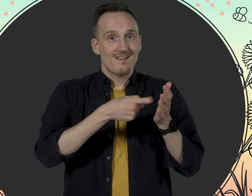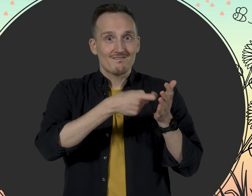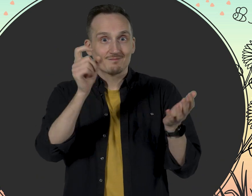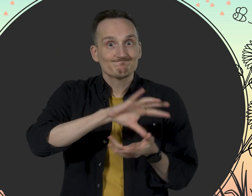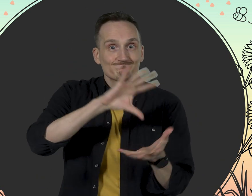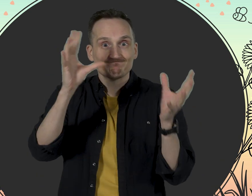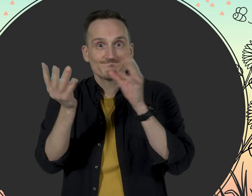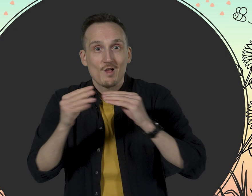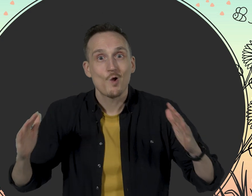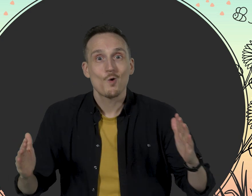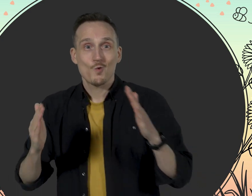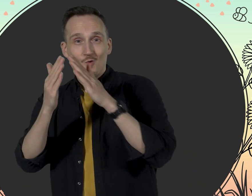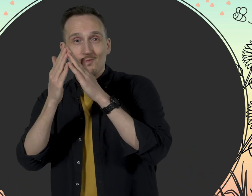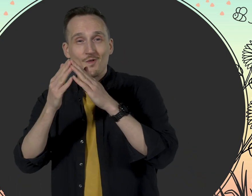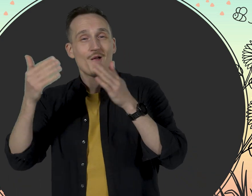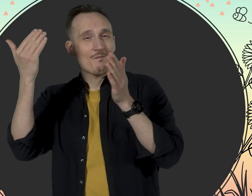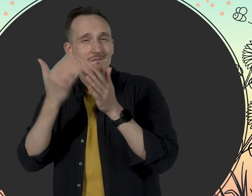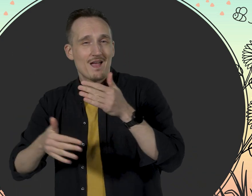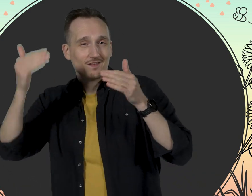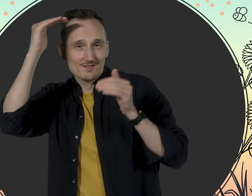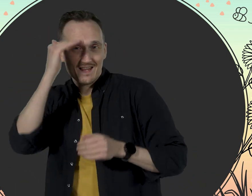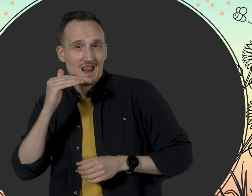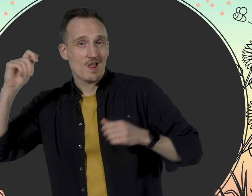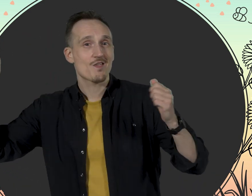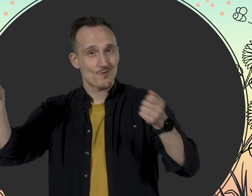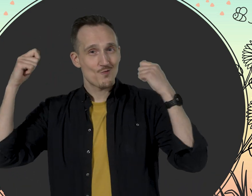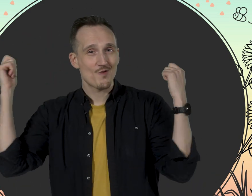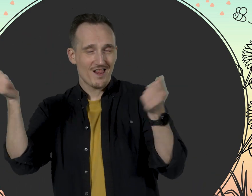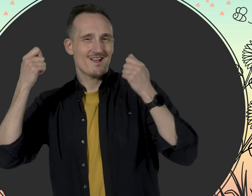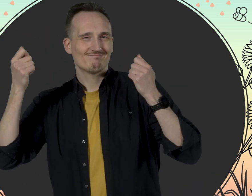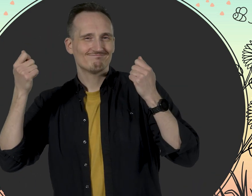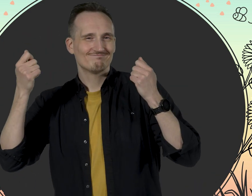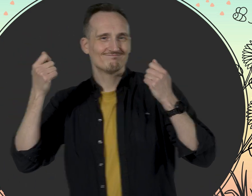Viikko huipentuu juhlavaan päätösiltaan!